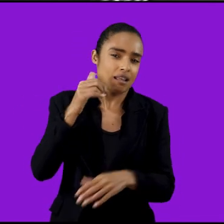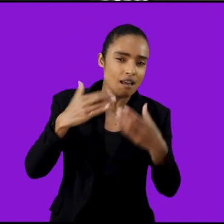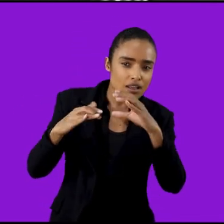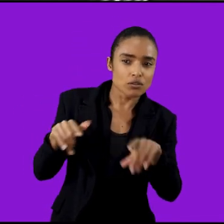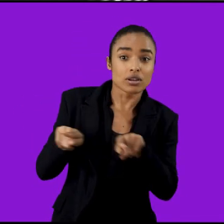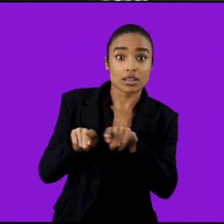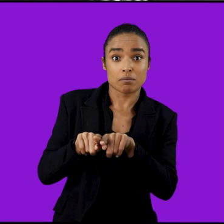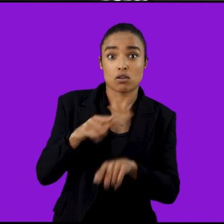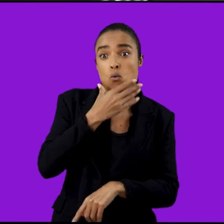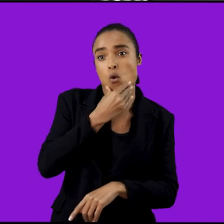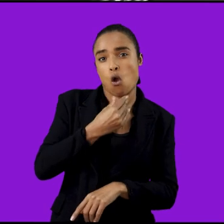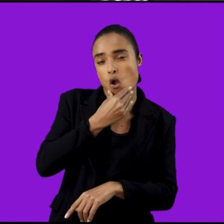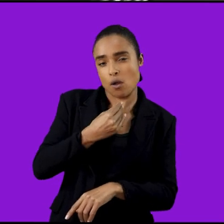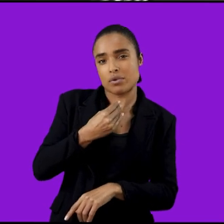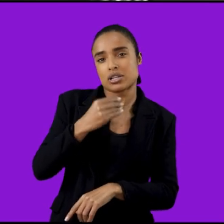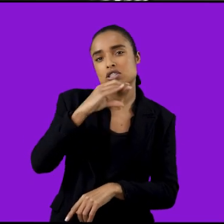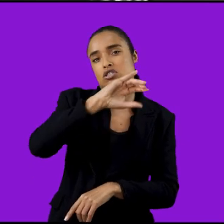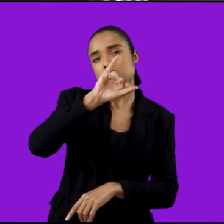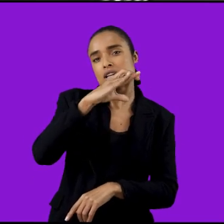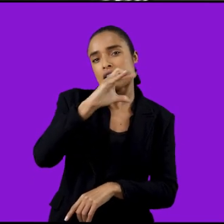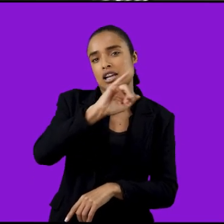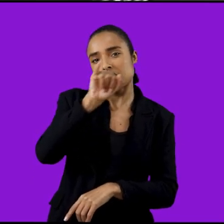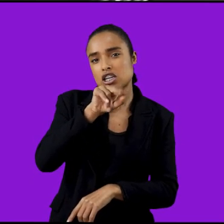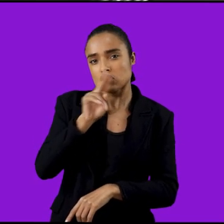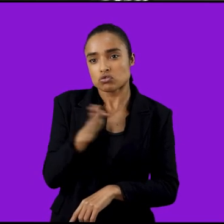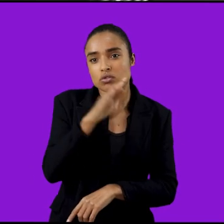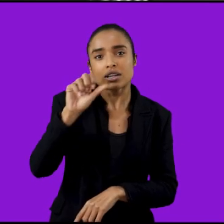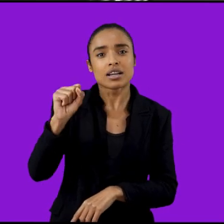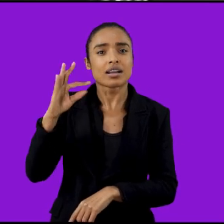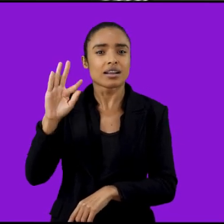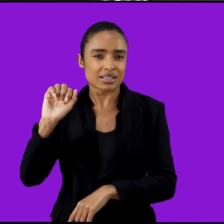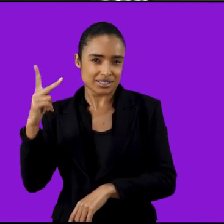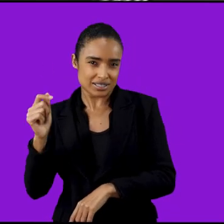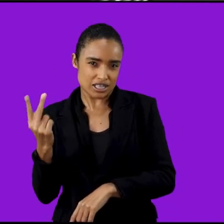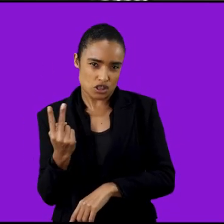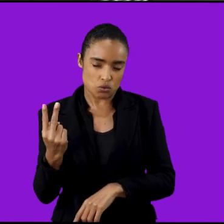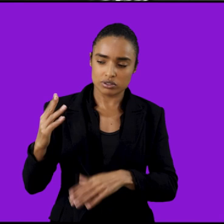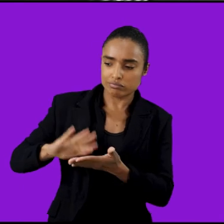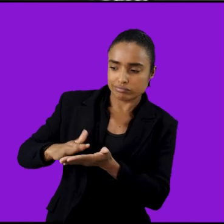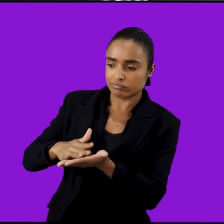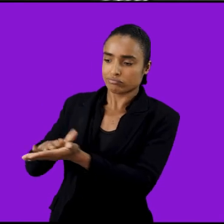Sabe que esse encontro da Leci com o Hood Ai, senhor Pramim é o ápice É o ápice